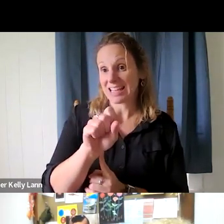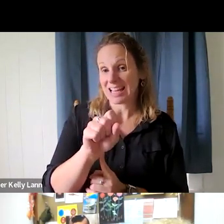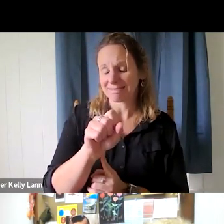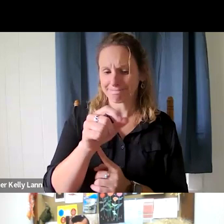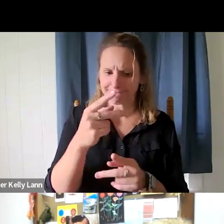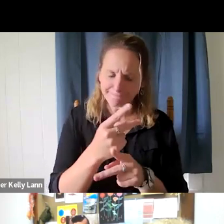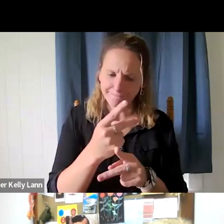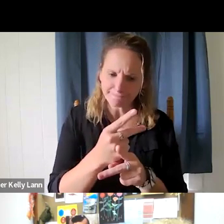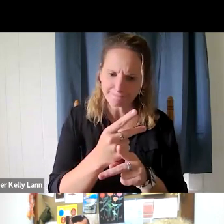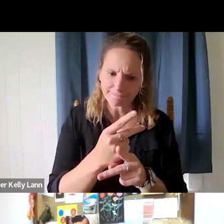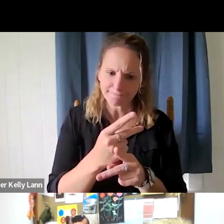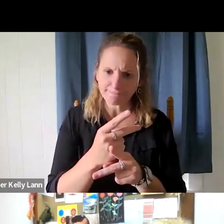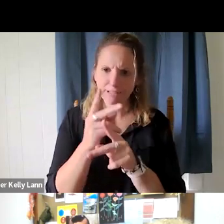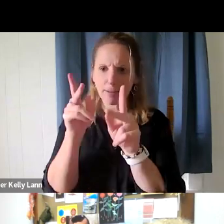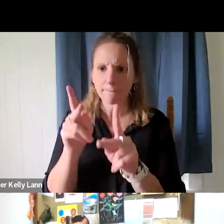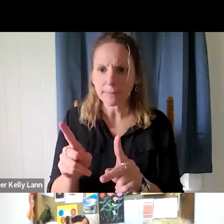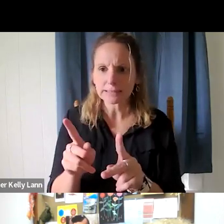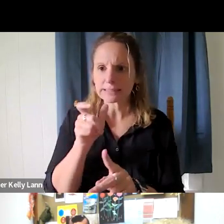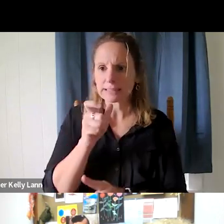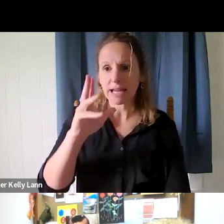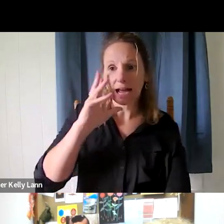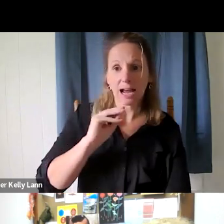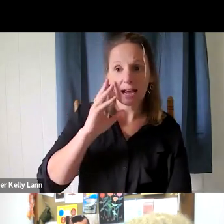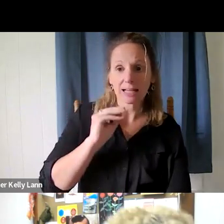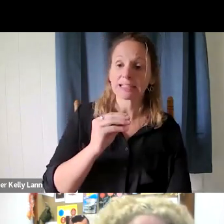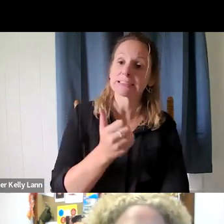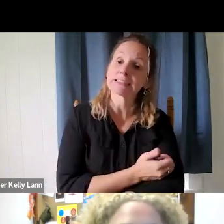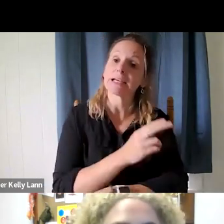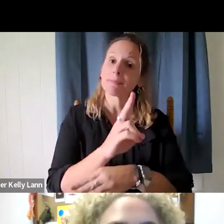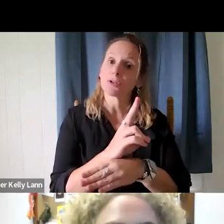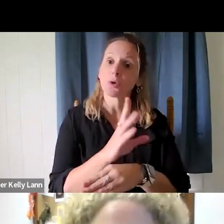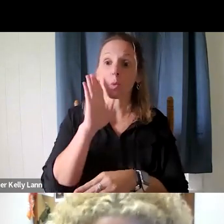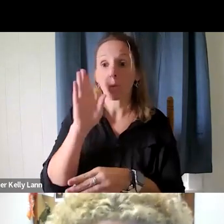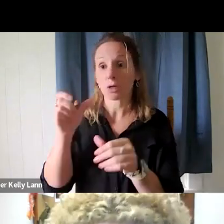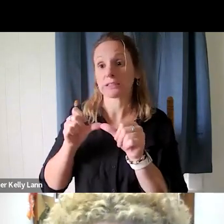que si esta persona no experimentara el uso de sustancias, ¿aún experimentaría...